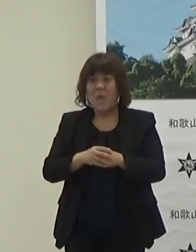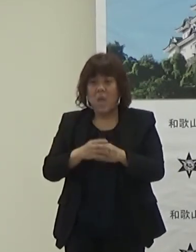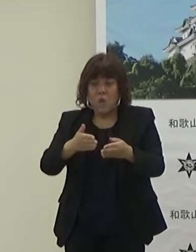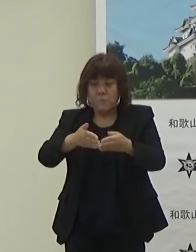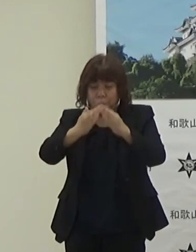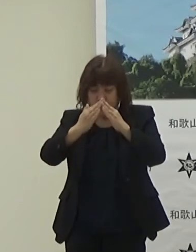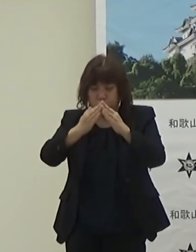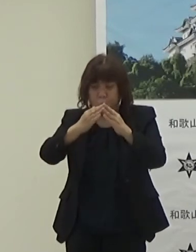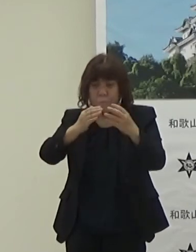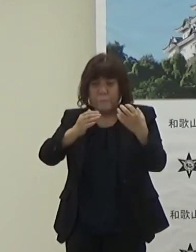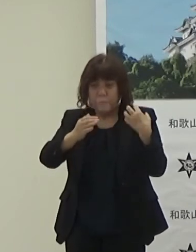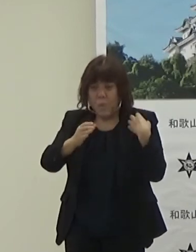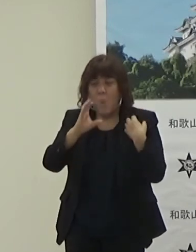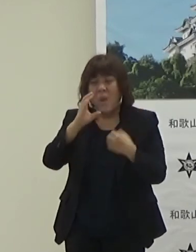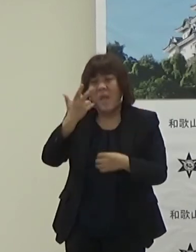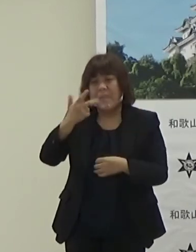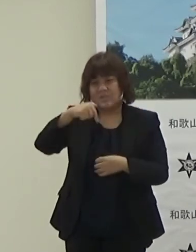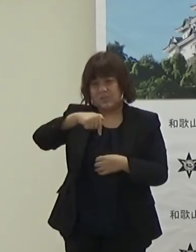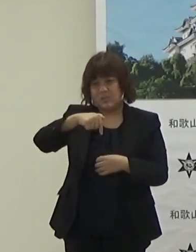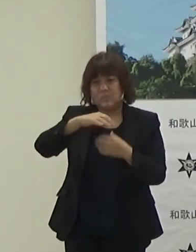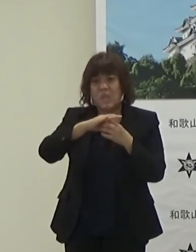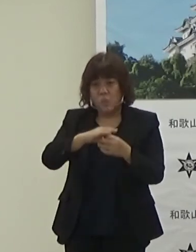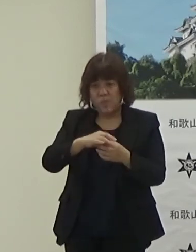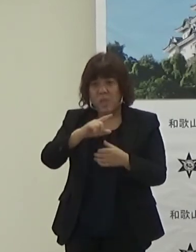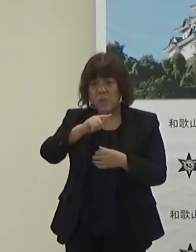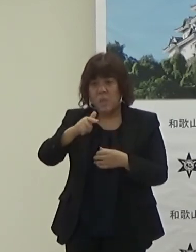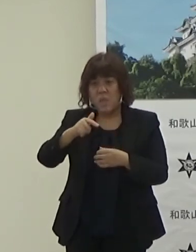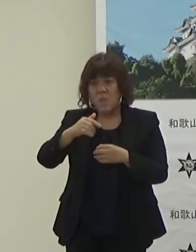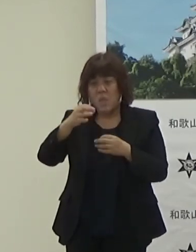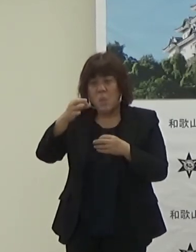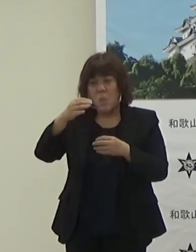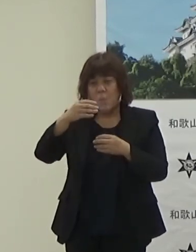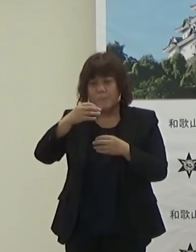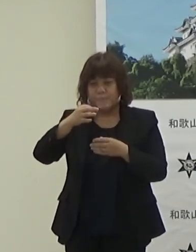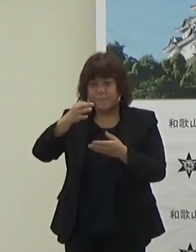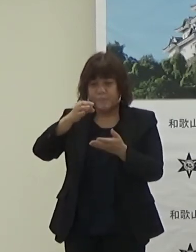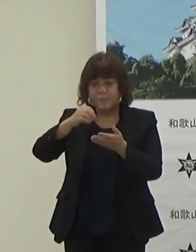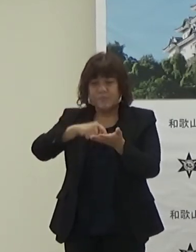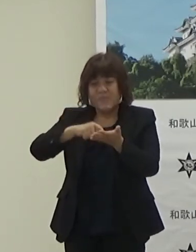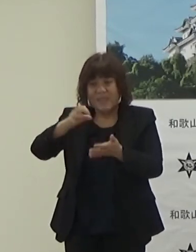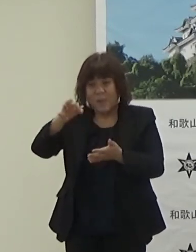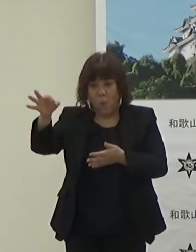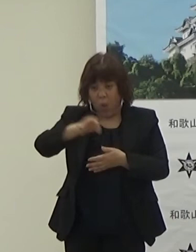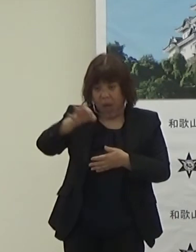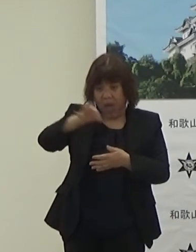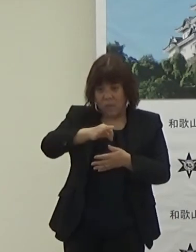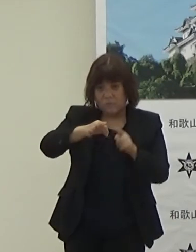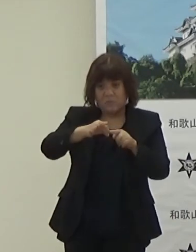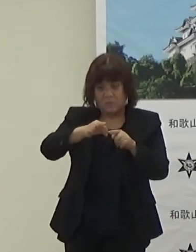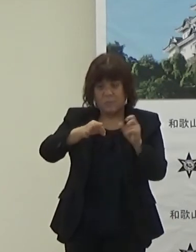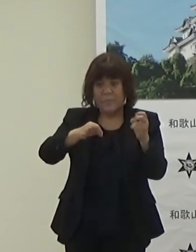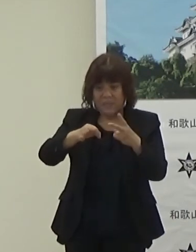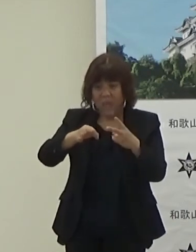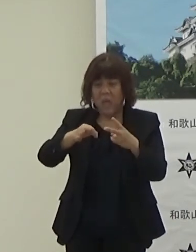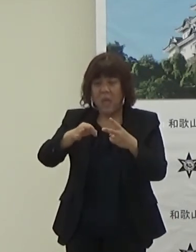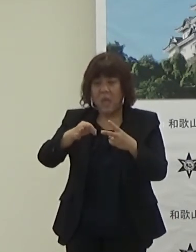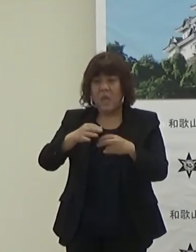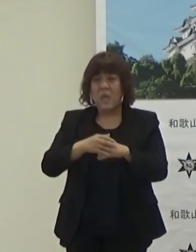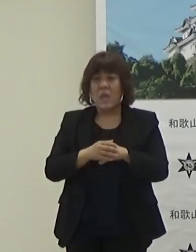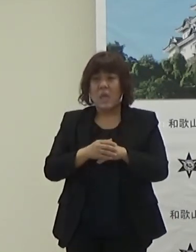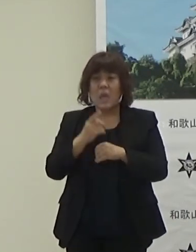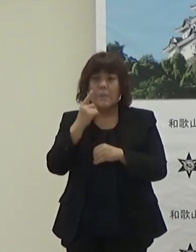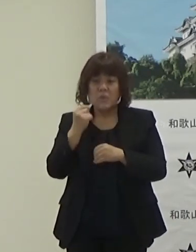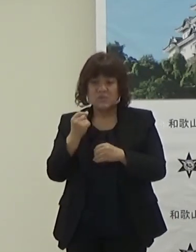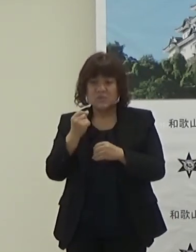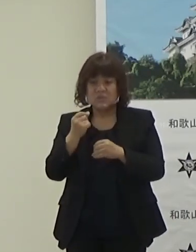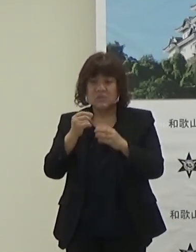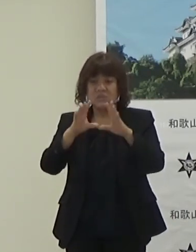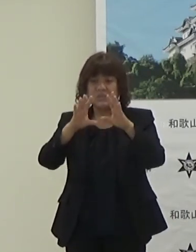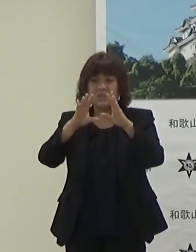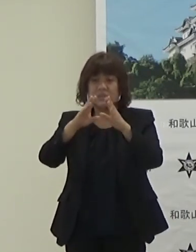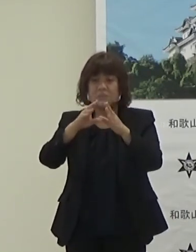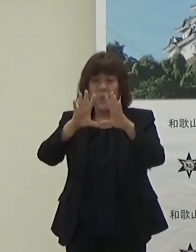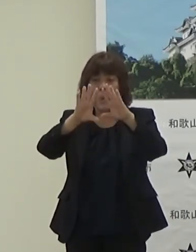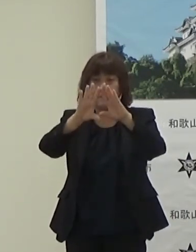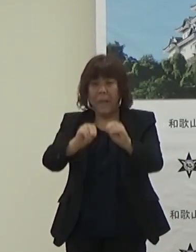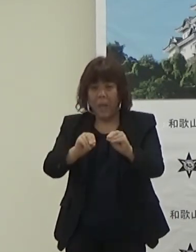それなりの納付金、多額の納付金が入ると同時に、プラスもし撤退ということになった場合は